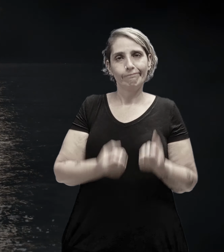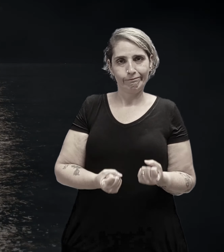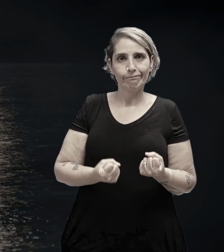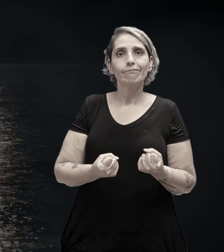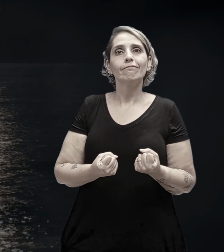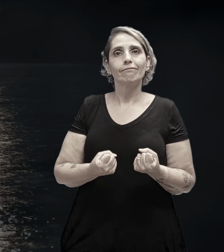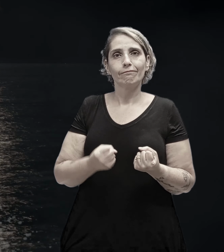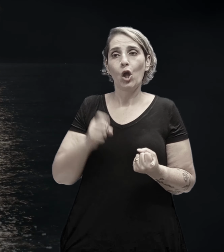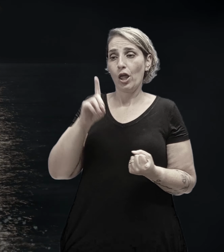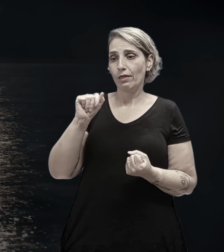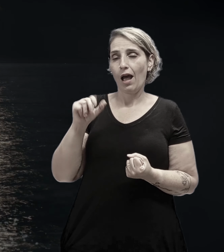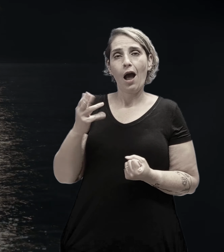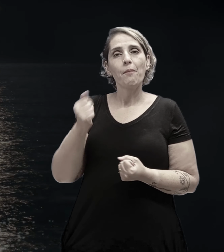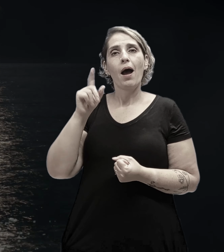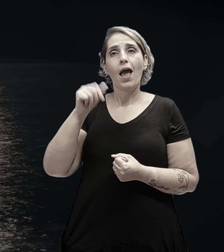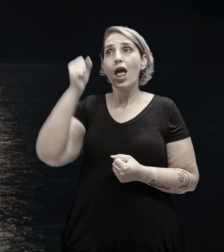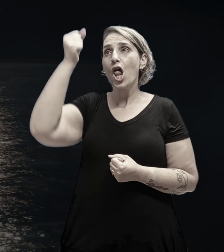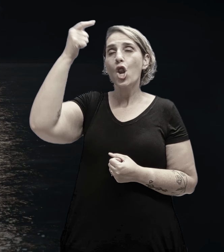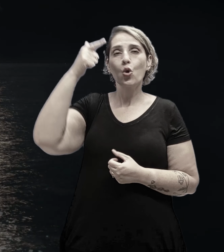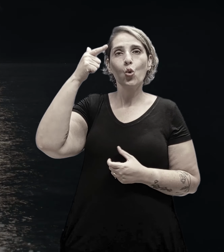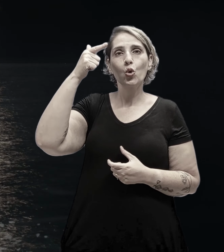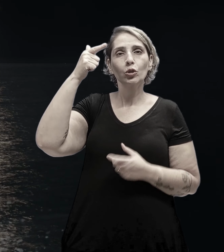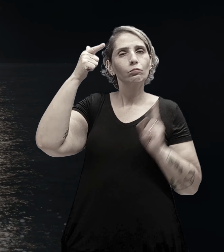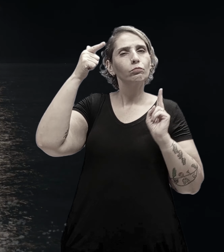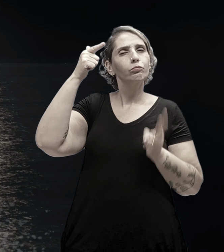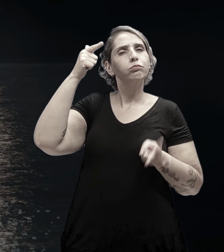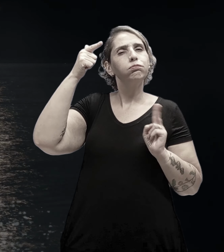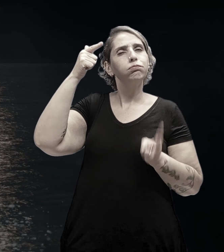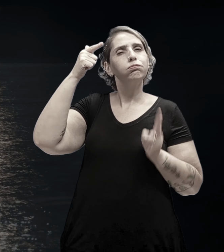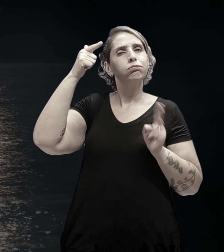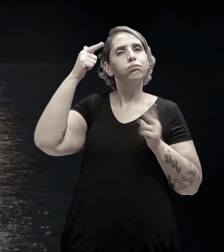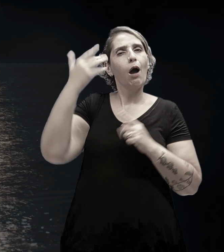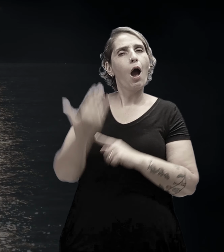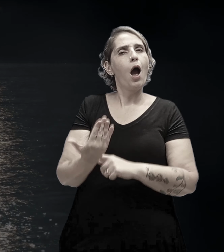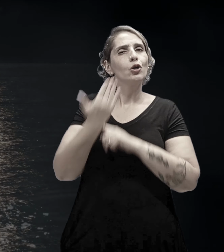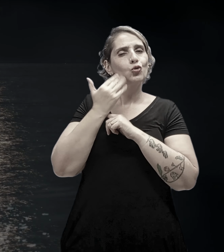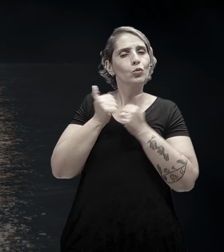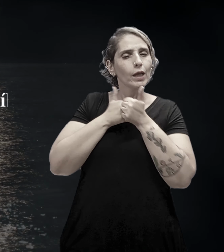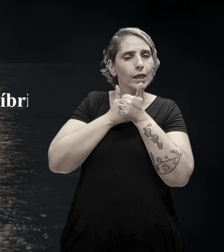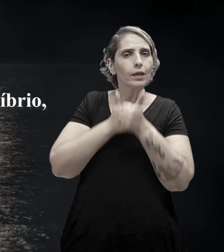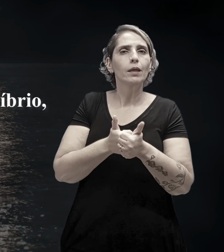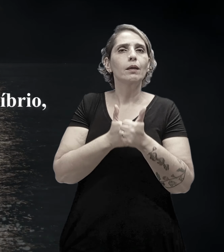como uma luz que nunca se apaga. Ele está lá para nos guiar de volta ao equilíbrio,